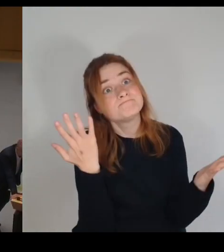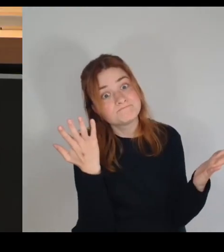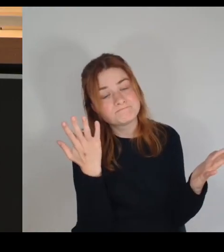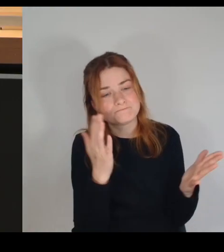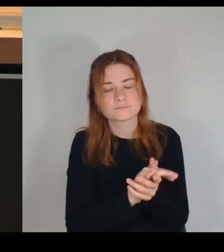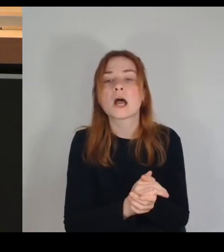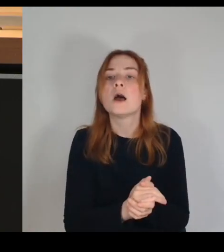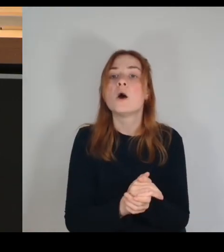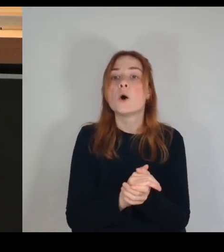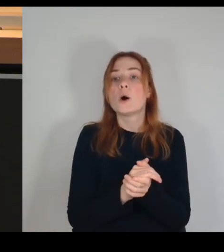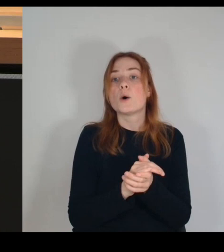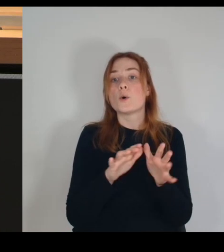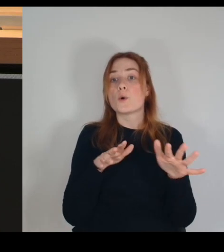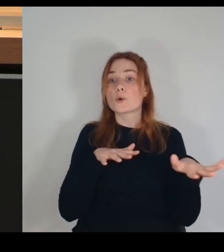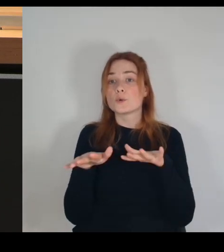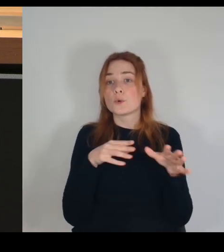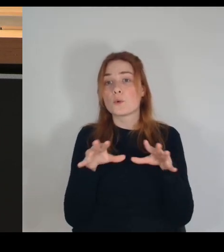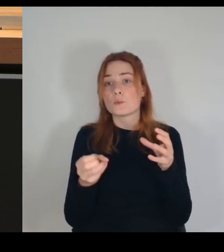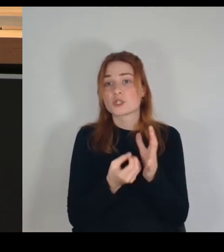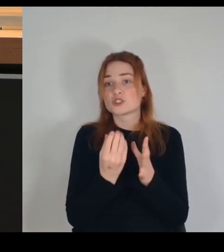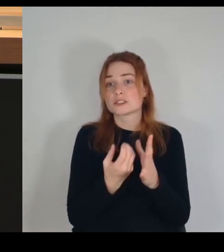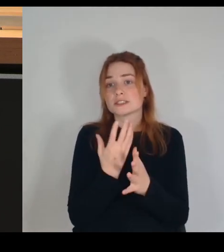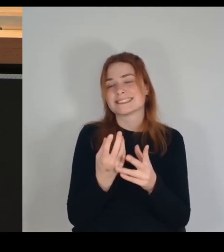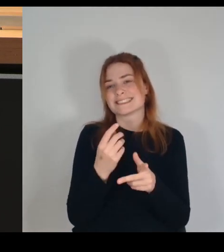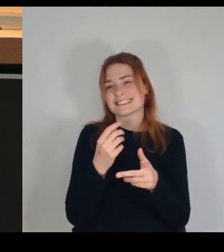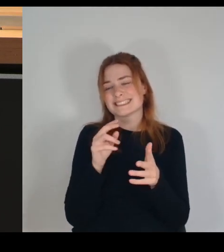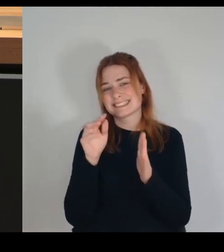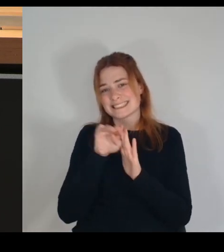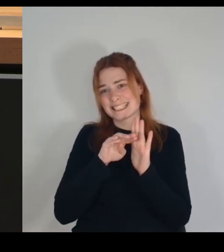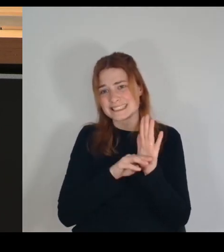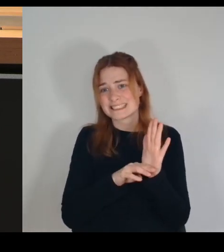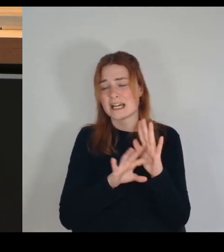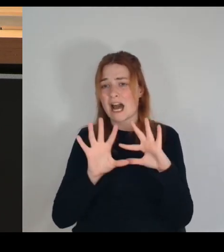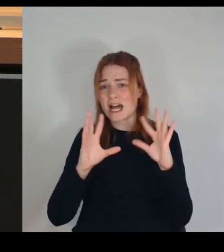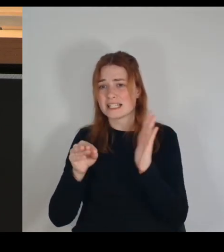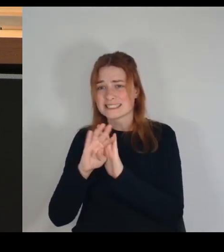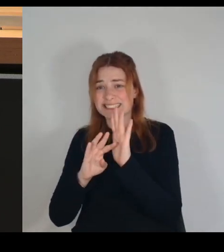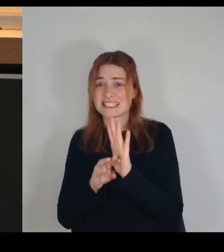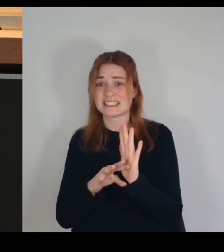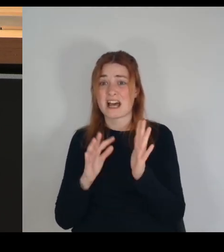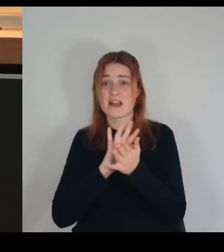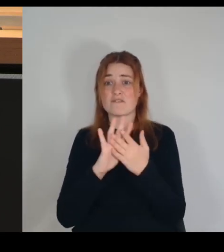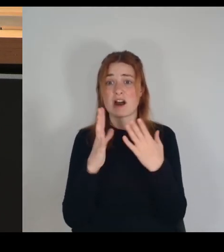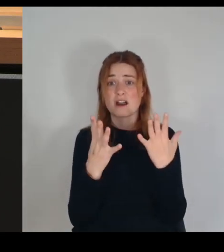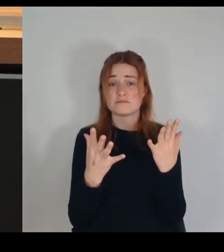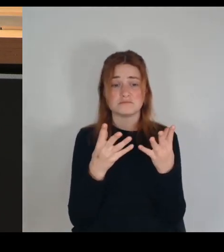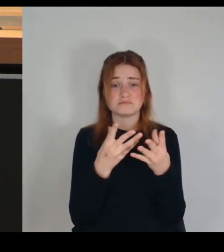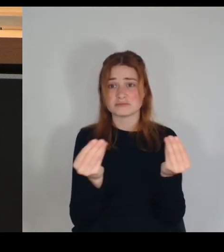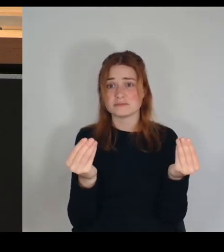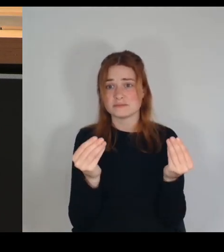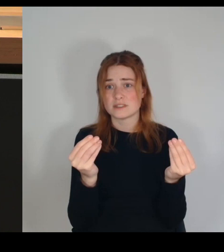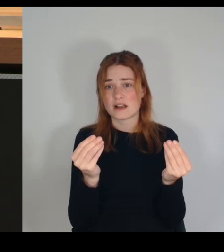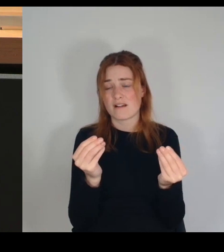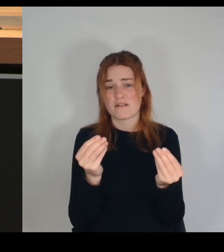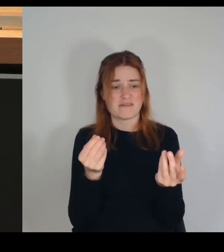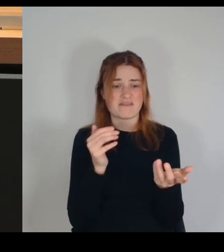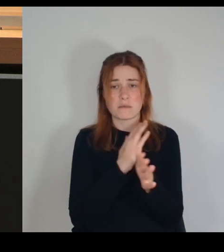kann sie nicht außer Kraft setzen, auch nicht verbieten. Aber man kann daran scheitern. So wie Sie mit ihrer Politik in den letzten Jahren.